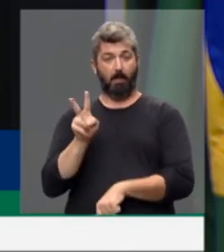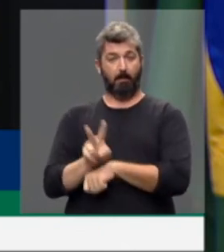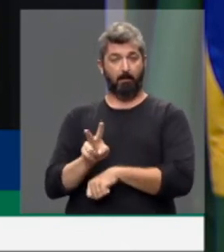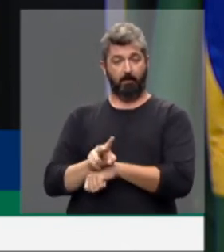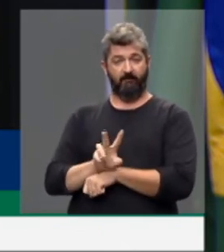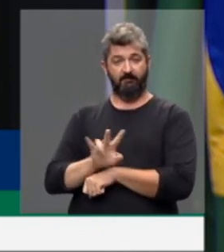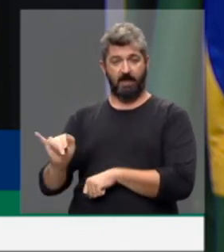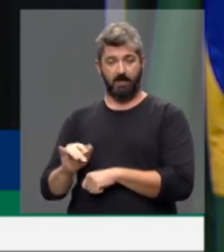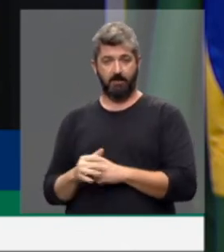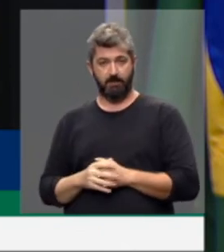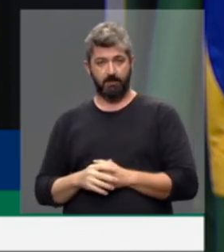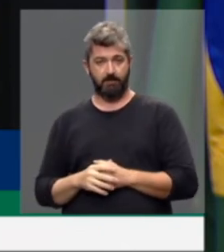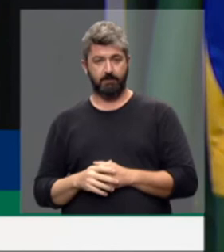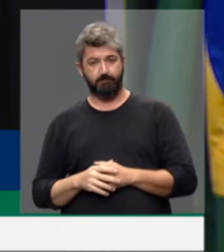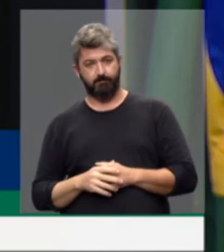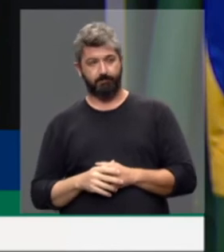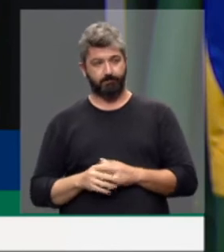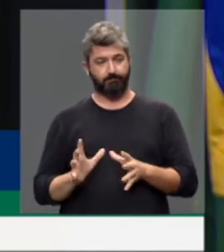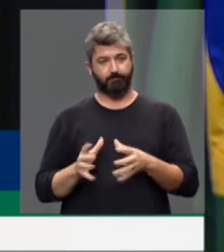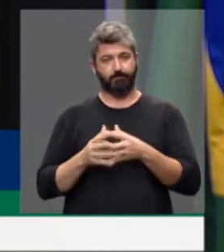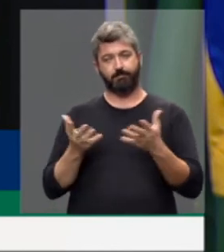PODE , SOB PENA DE NÓS ESTARMOS COMETENDO UM CRIME, EU DIRIA, PORQUE NÓS